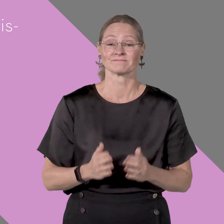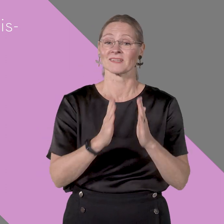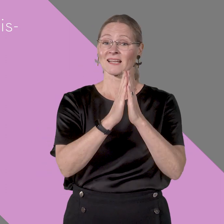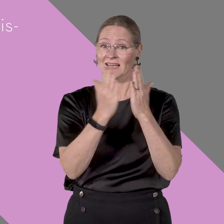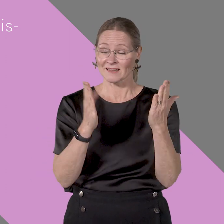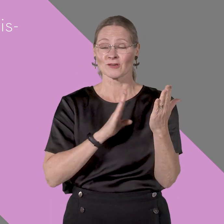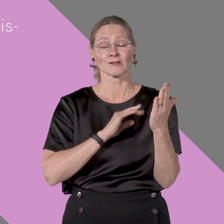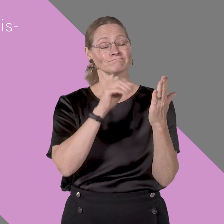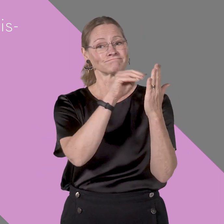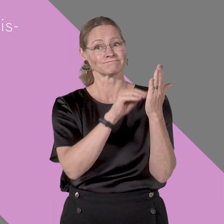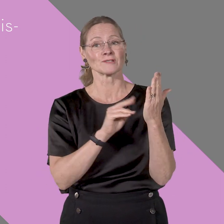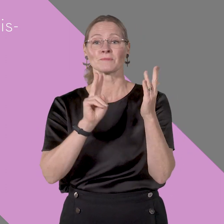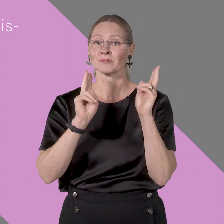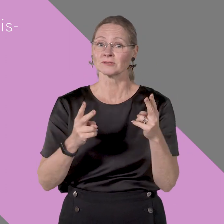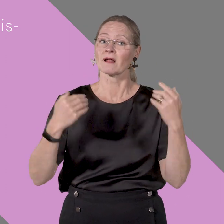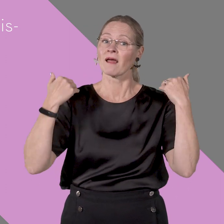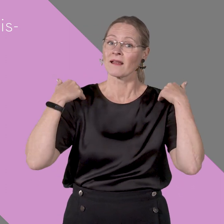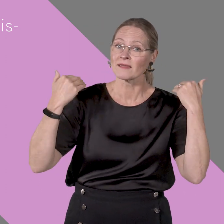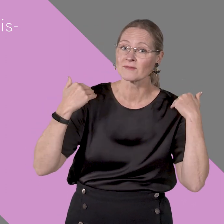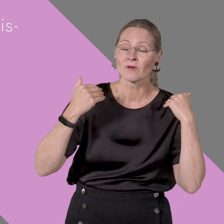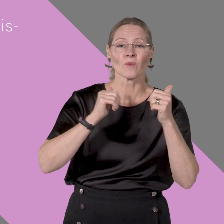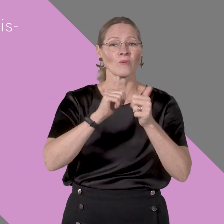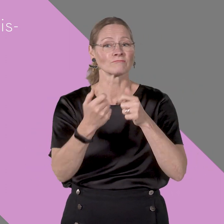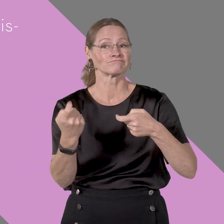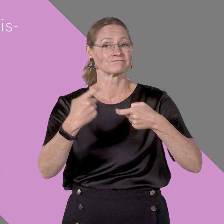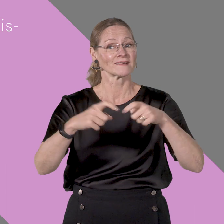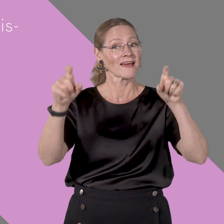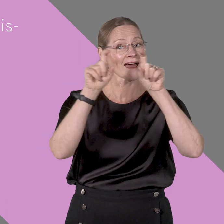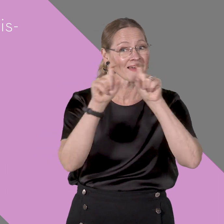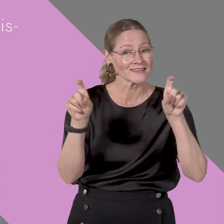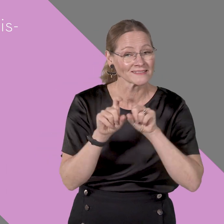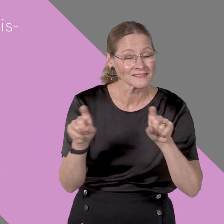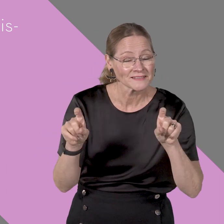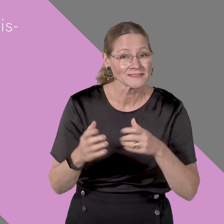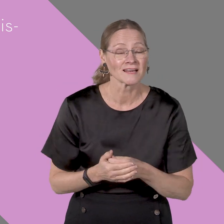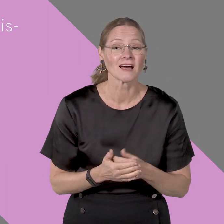Lehdessä on luvassa myös liikuntaan ja urheiluun liittyviä aiheita, -